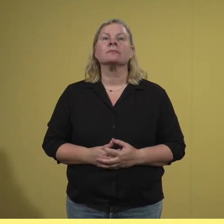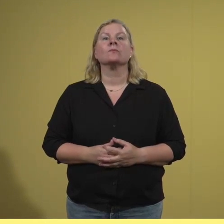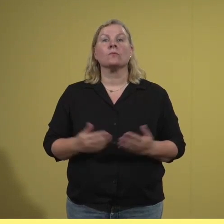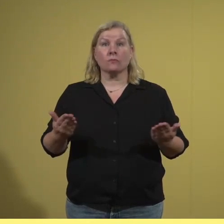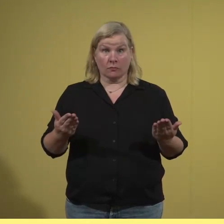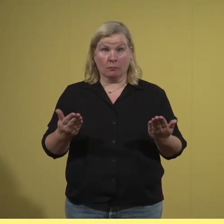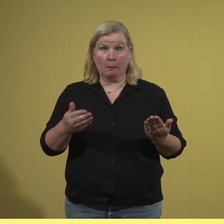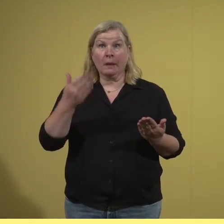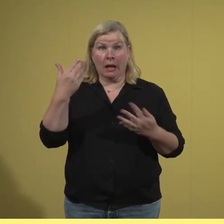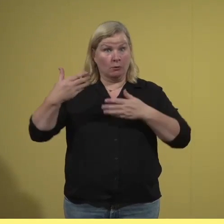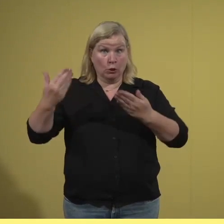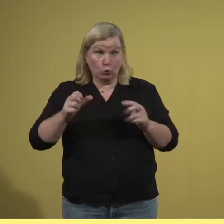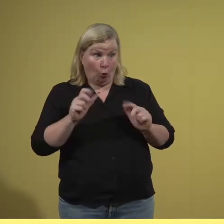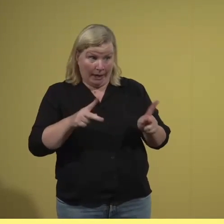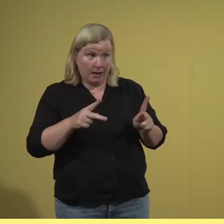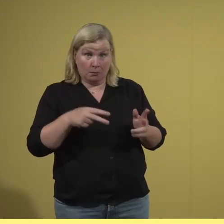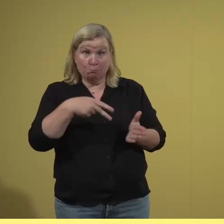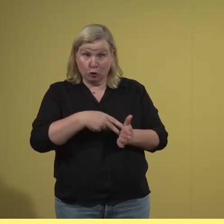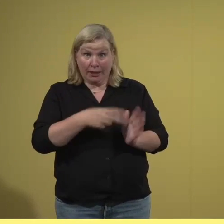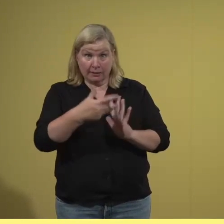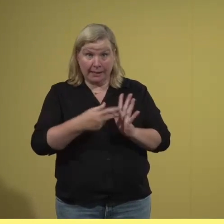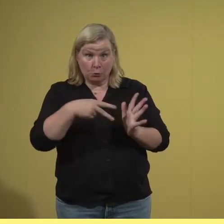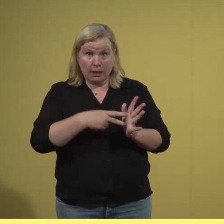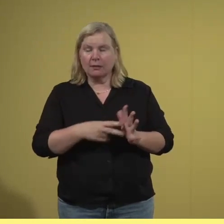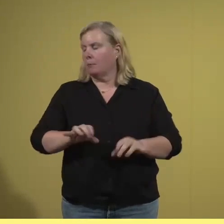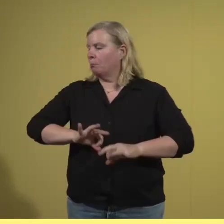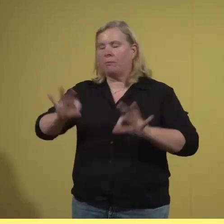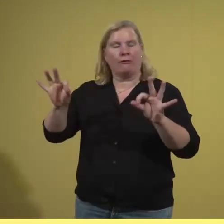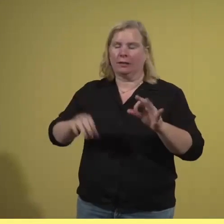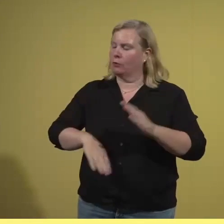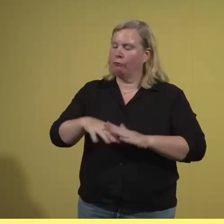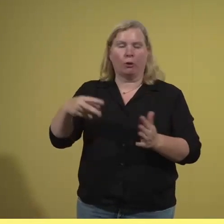So, bist du hiermit zufrieden? Habe ich damit bestanden? Perfekt!